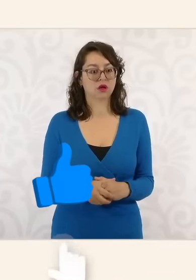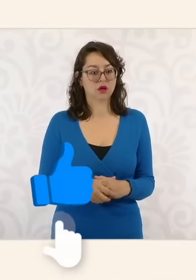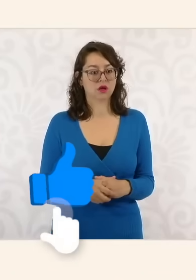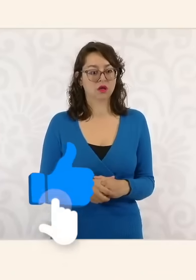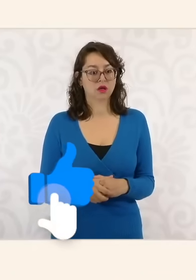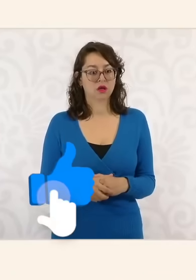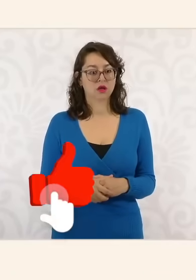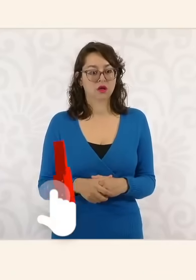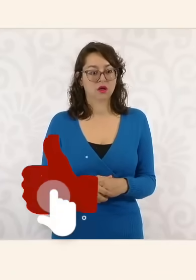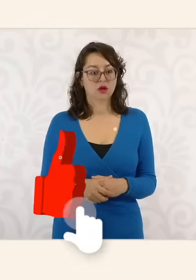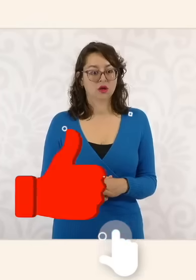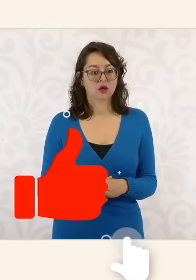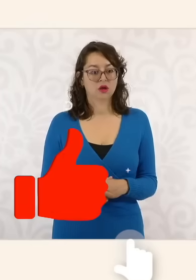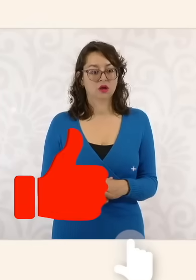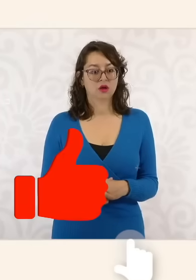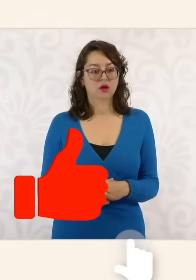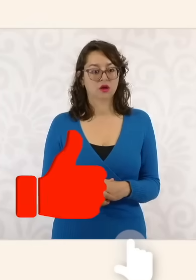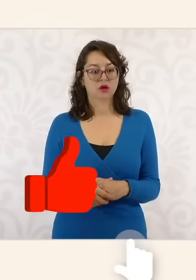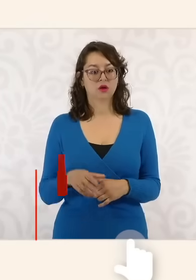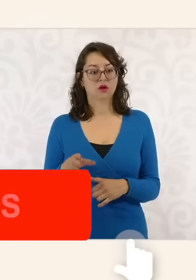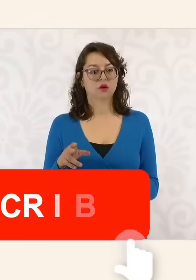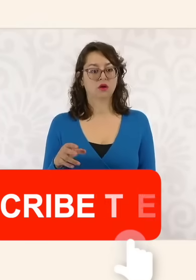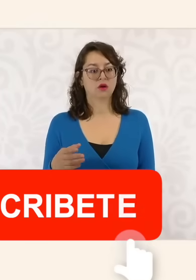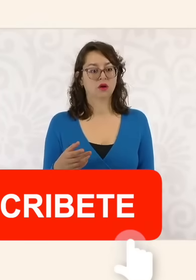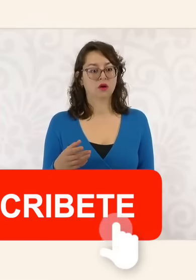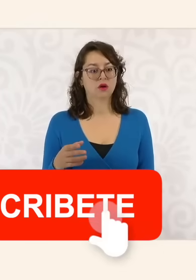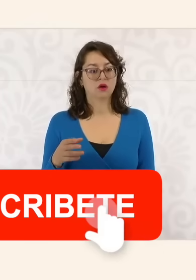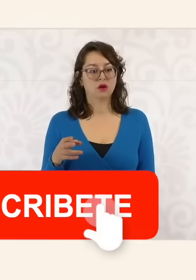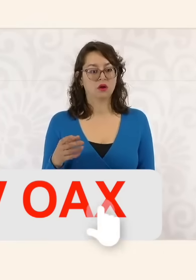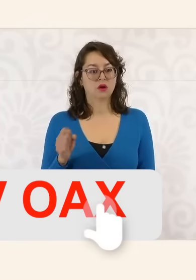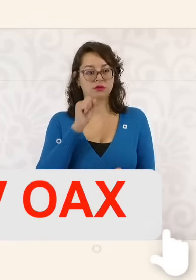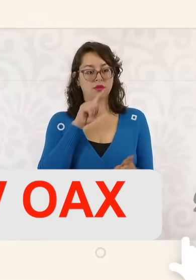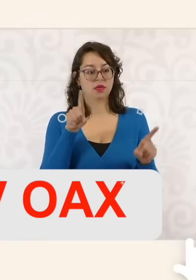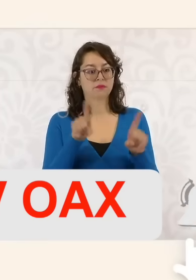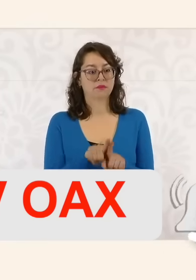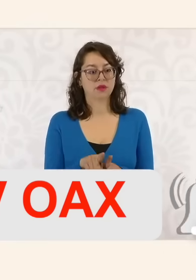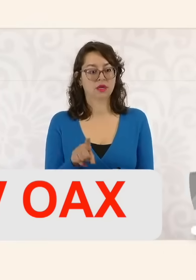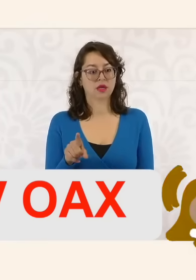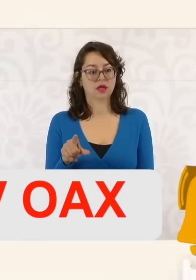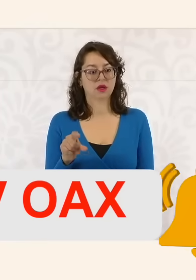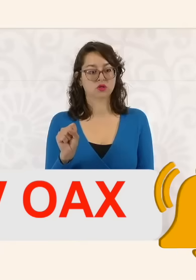lizadorín 83% de incumplimiento. Y vean esta, por ejemplo, abastecedora higiénica de Sonora.